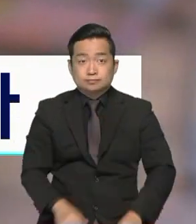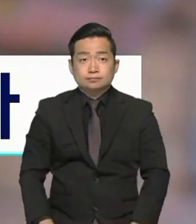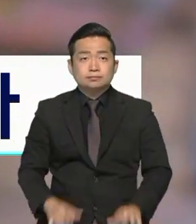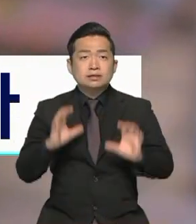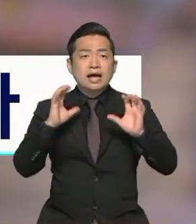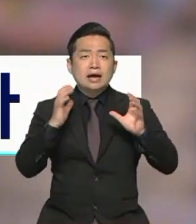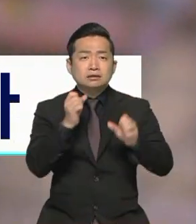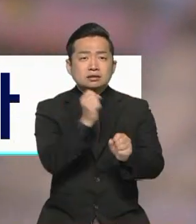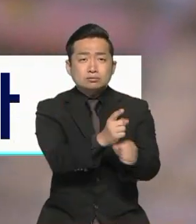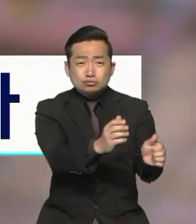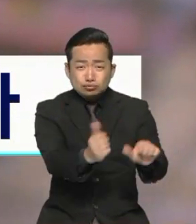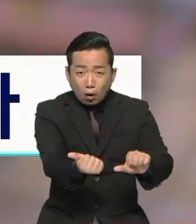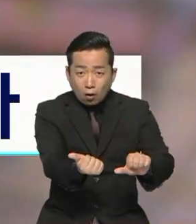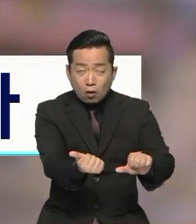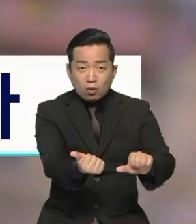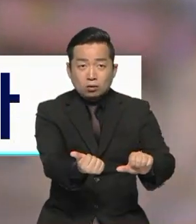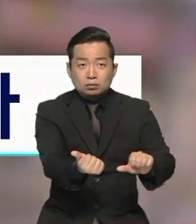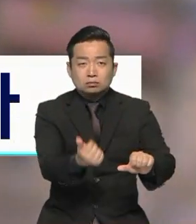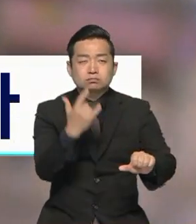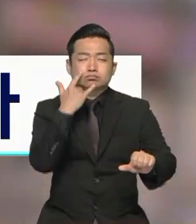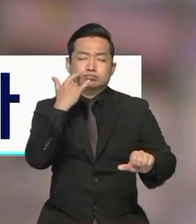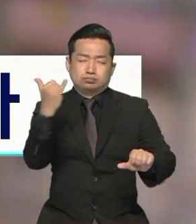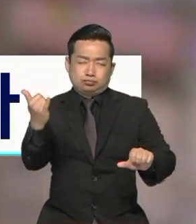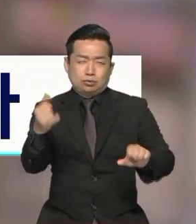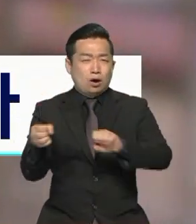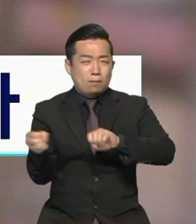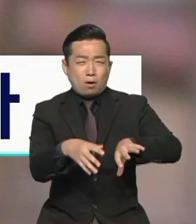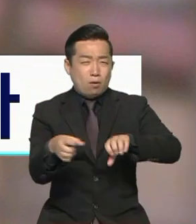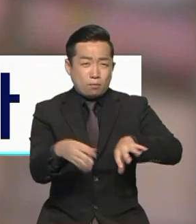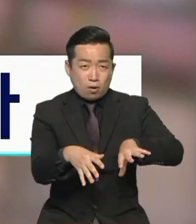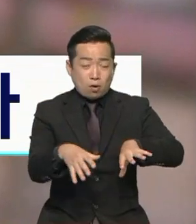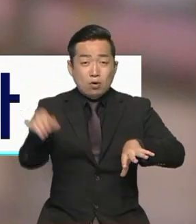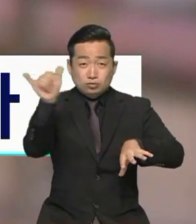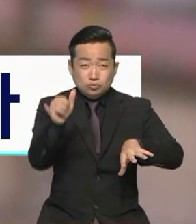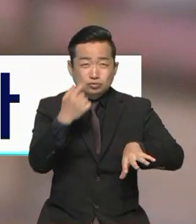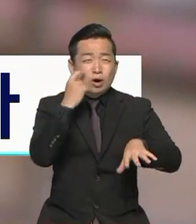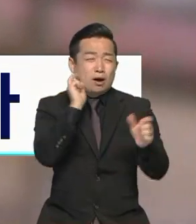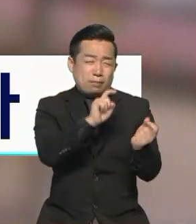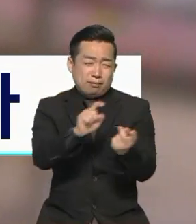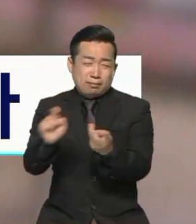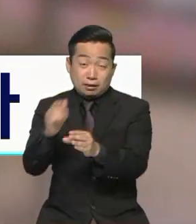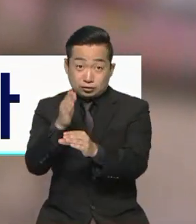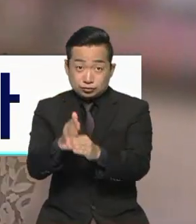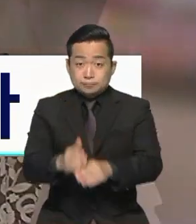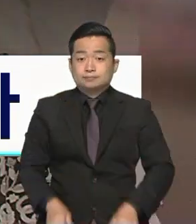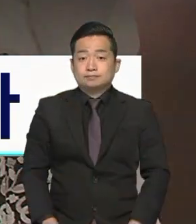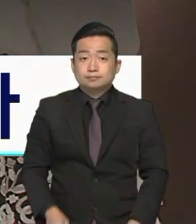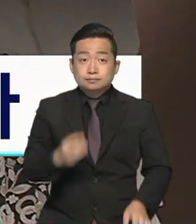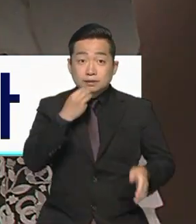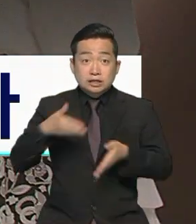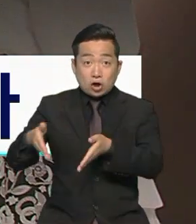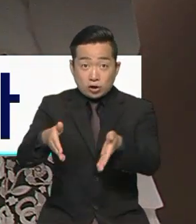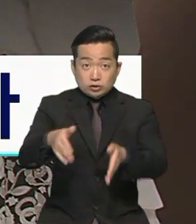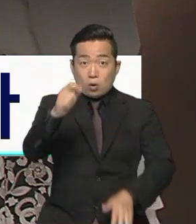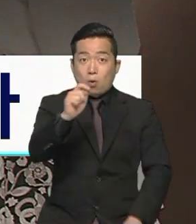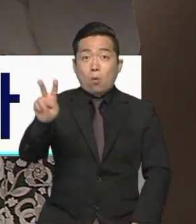숨졌고 그 시신은 부모가 유기한 사례들이 전국적으로 나오고 있습니다. 경기 과천에서는 8년 전 아이 시신을